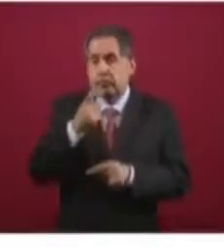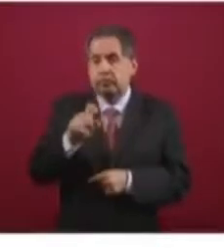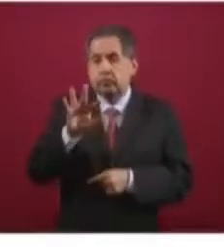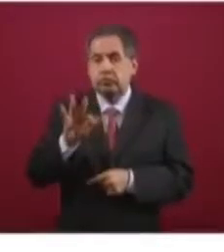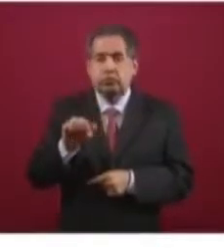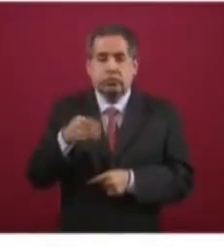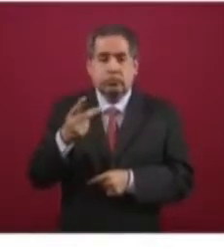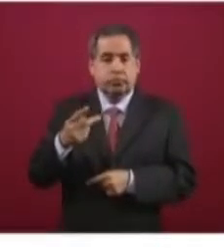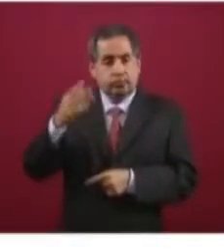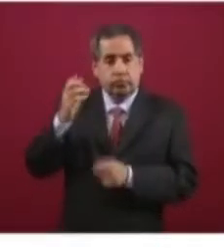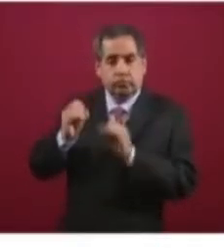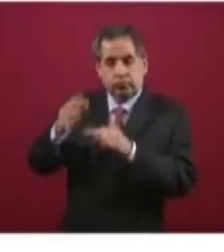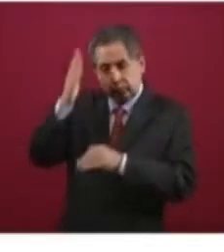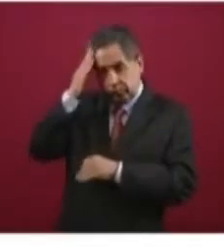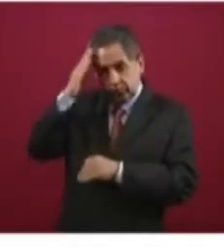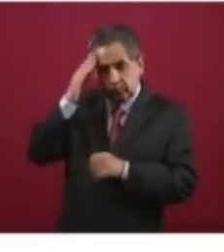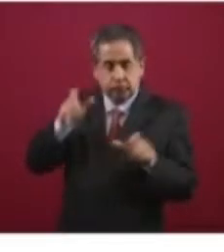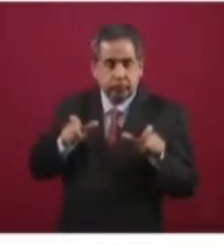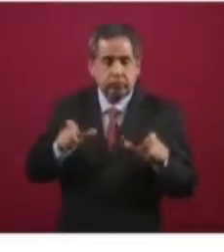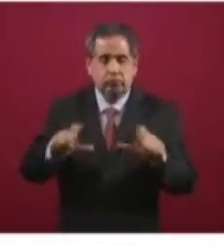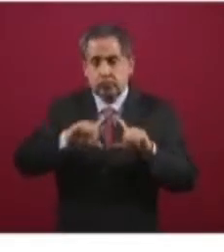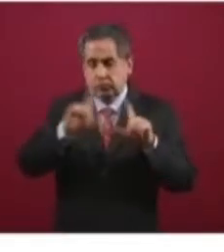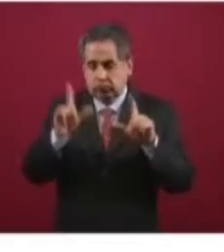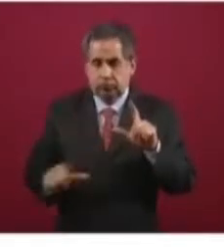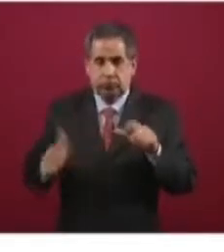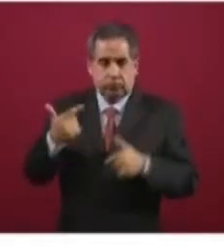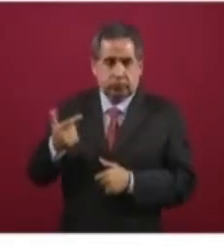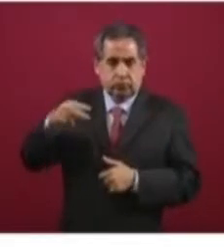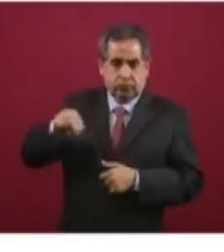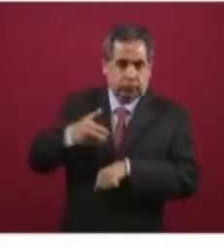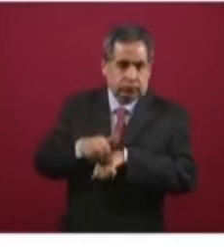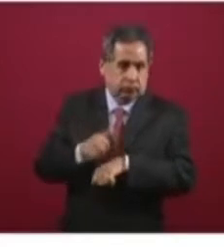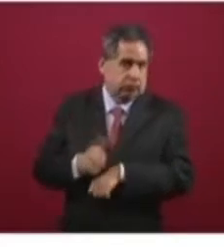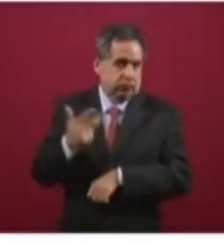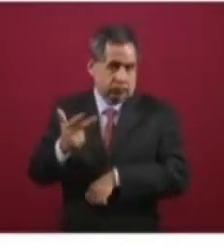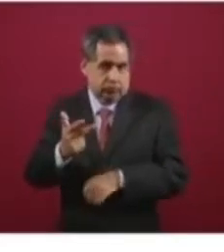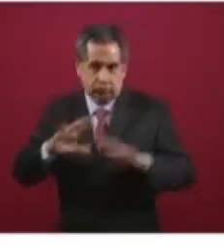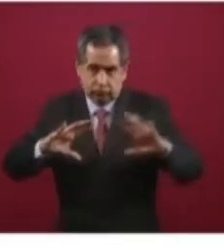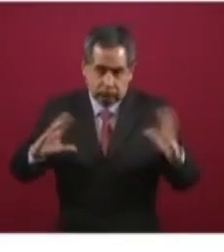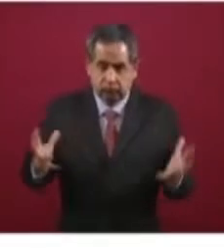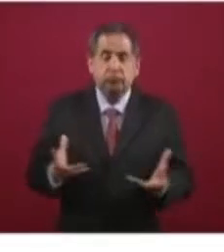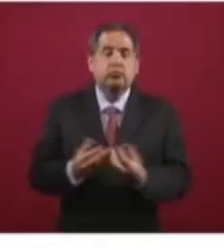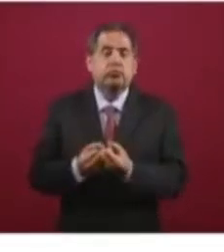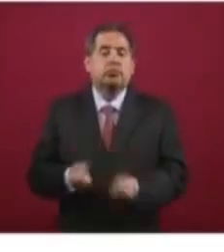del cuartel general de la 8ª Coordinación Territorial, para hacer un efectivo de tres